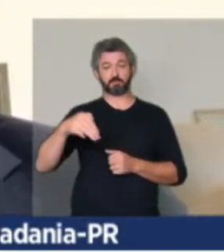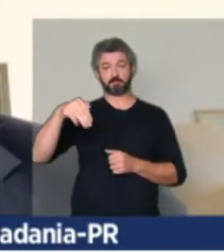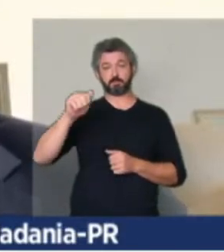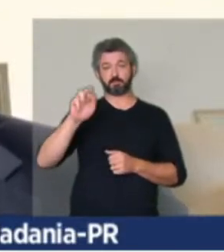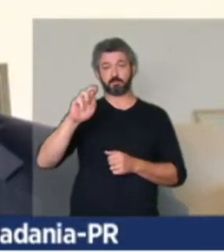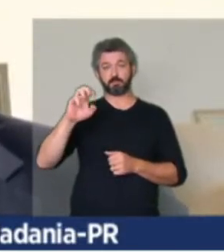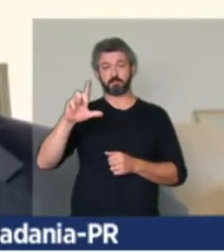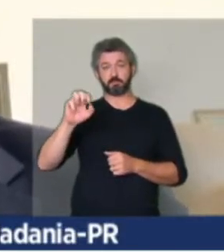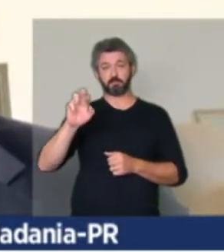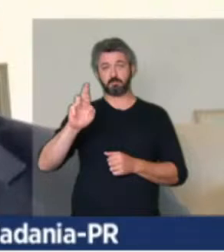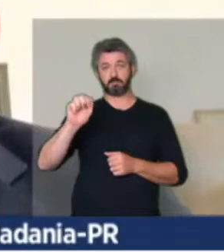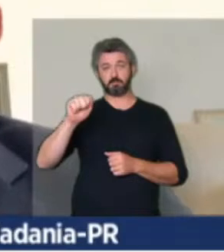NOSSO LÍDER ALEX MANENTE, A TRATATIVA, O DEFERIMENTO PARA